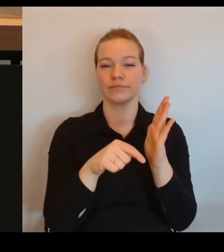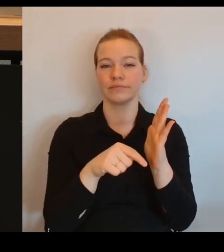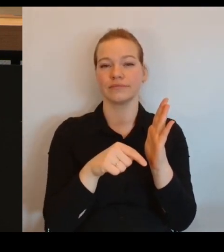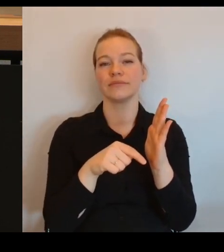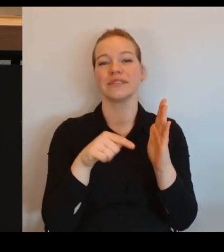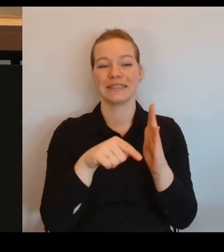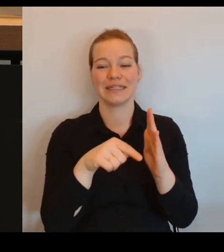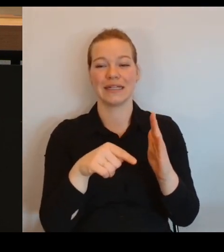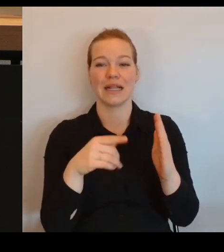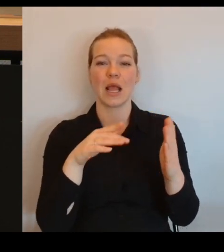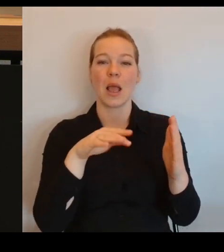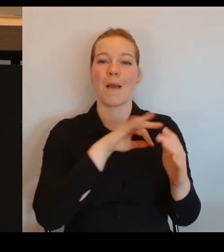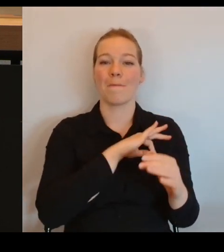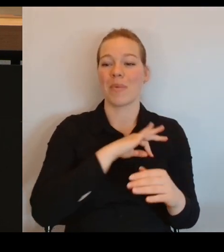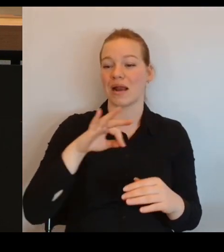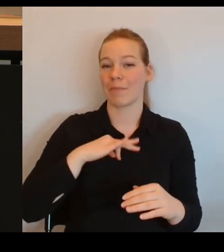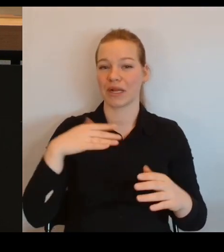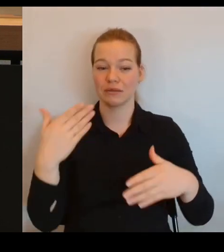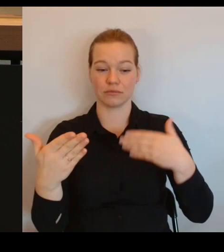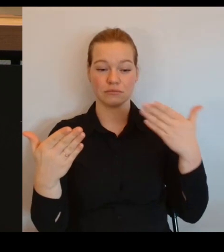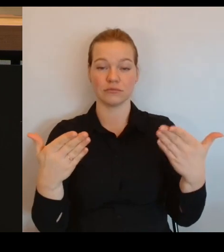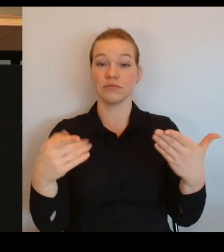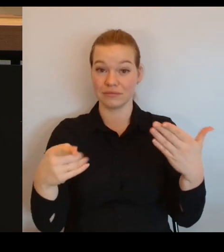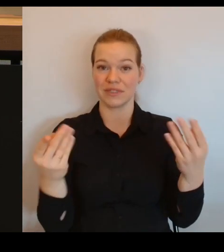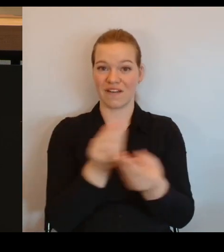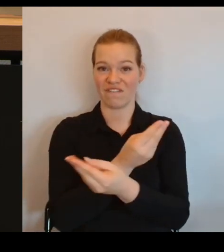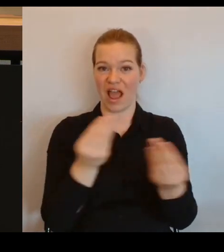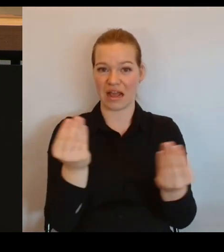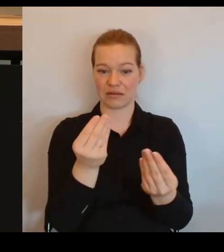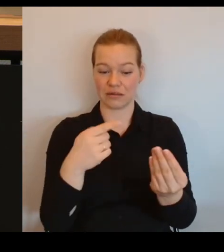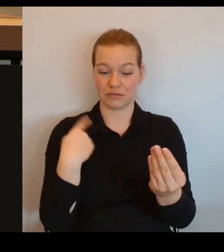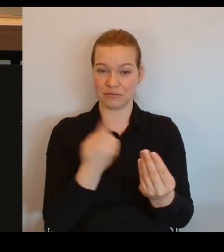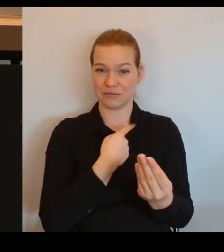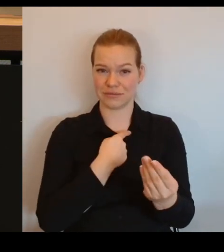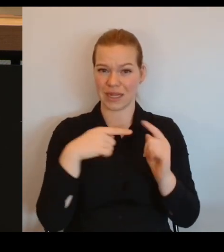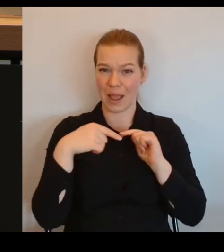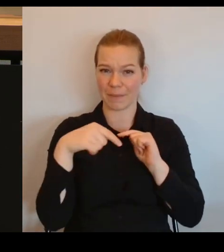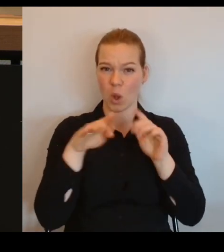Und gleichwohl unterstützen wir als Koalition nötige Maßnahmen, die